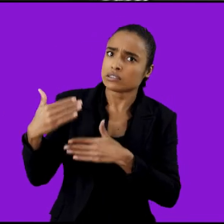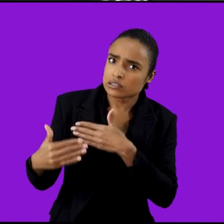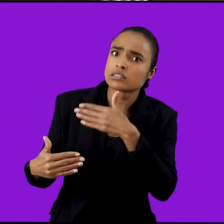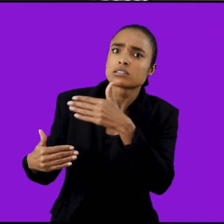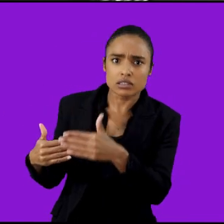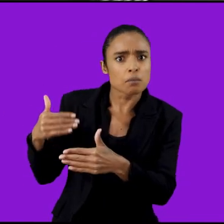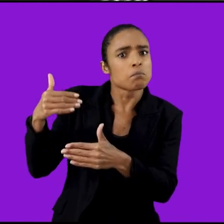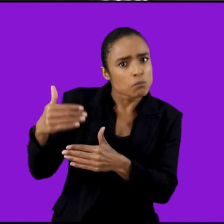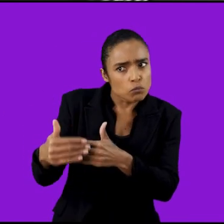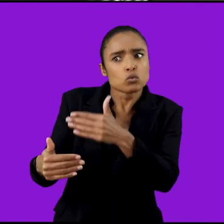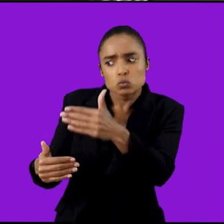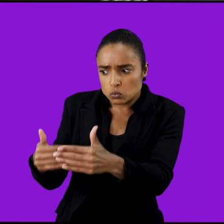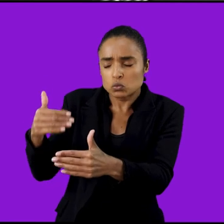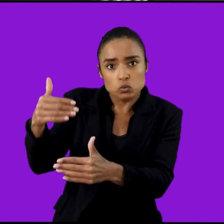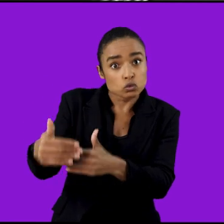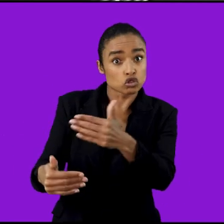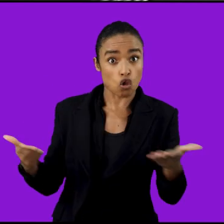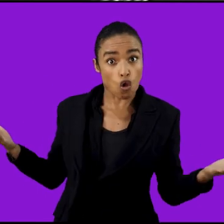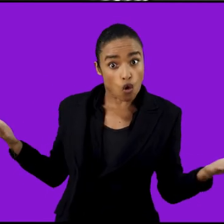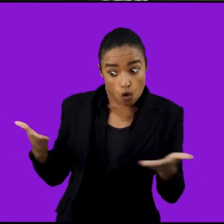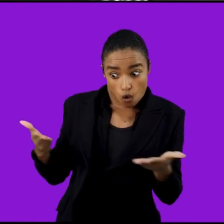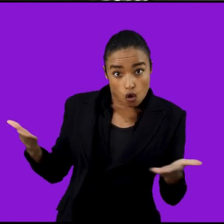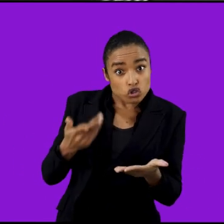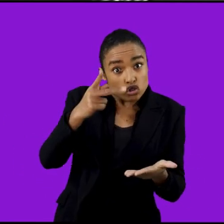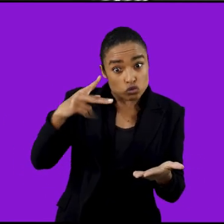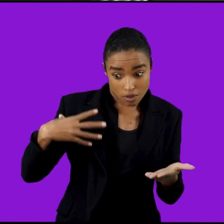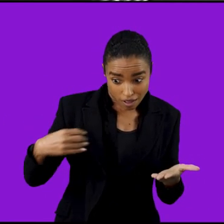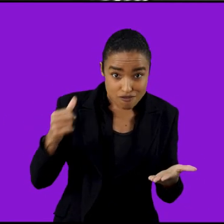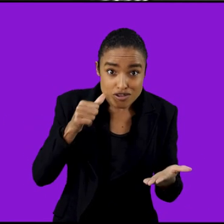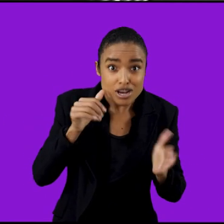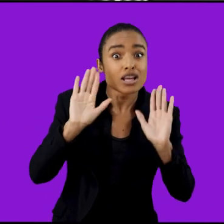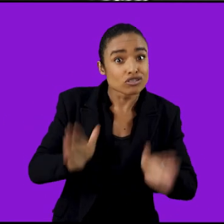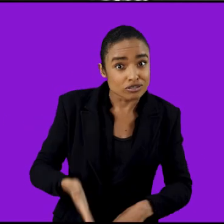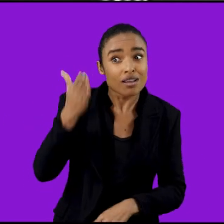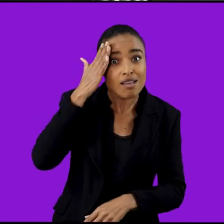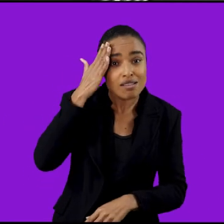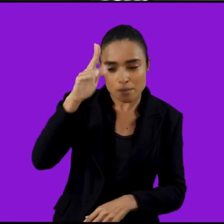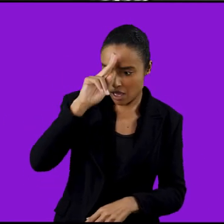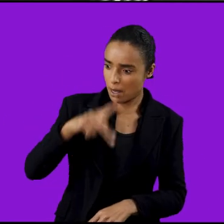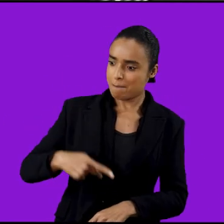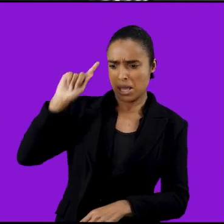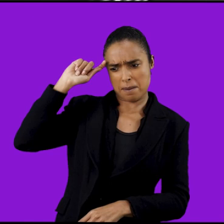É um processo E cê vê a geração de agora. Certamente a sua filha já sabe que é preta. Sim, é outra fita Antes dos dezoito…